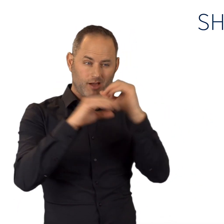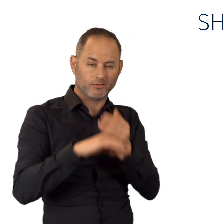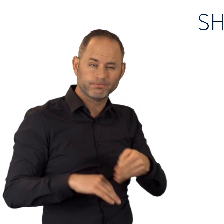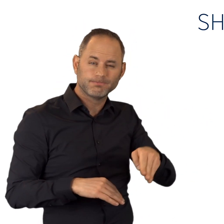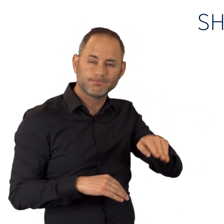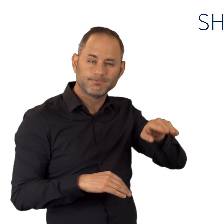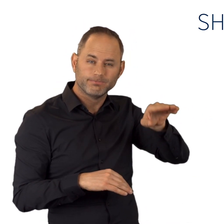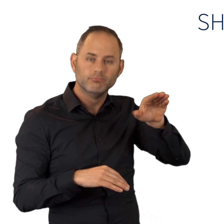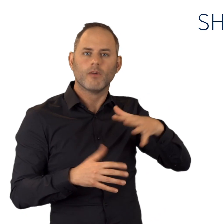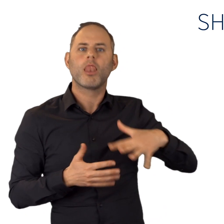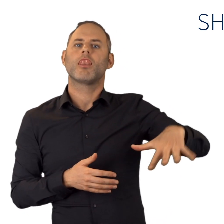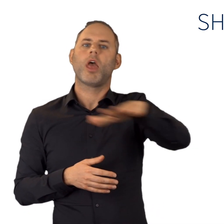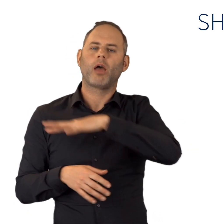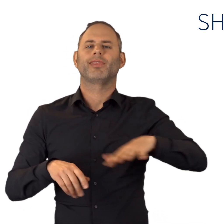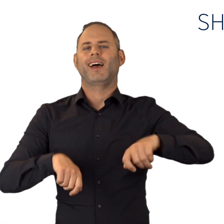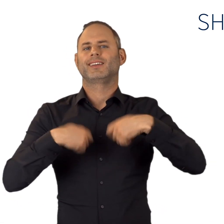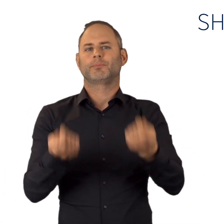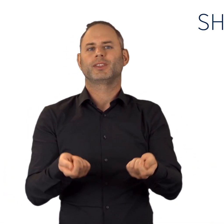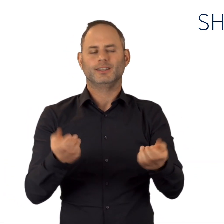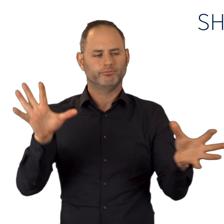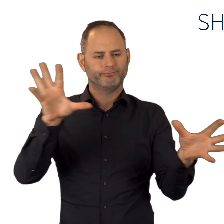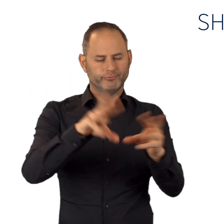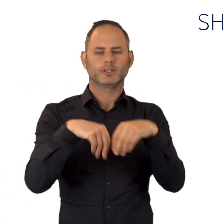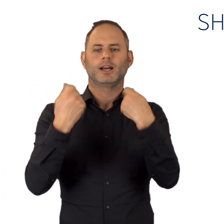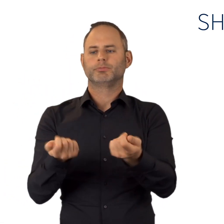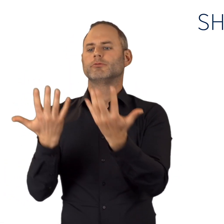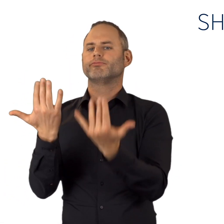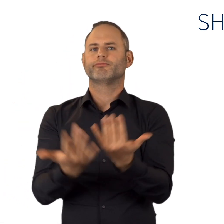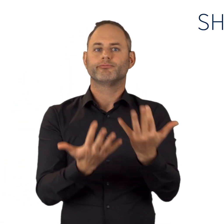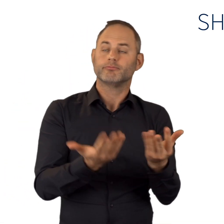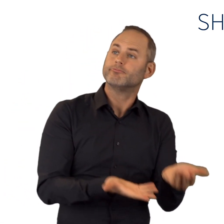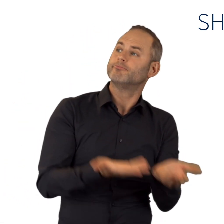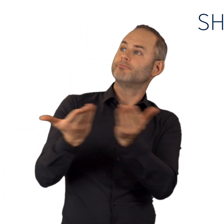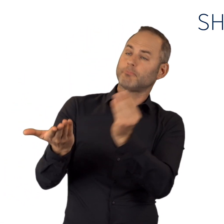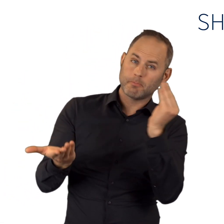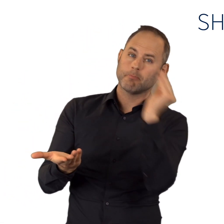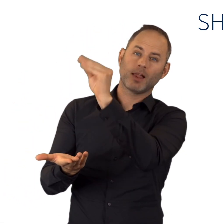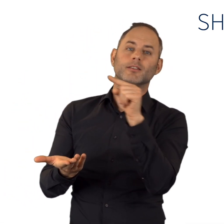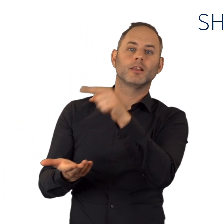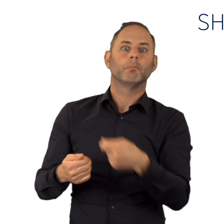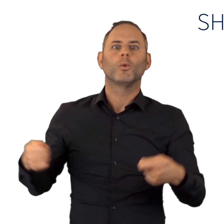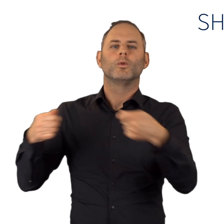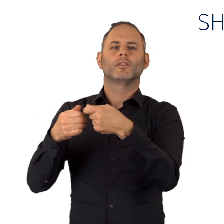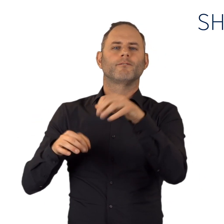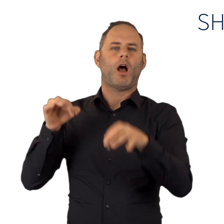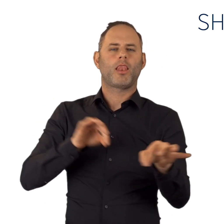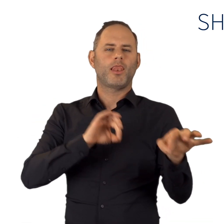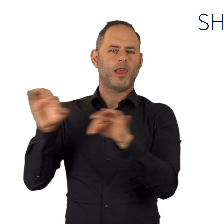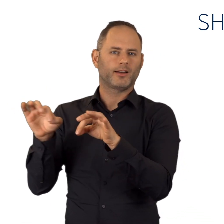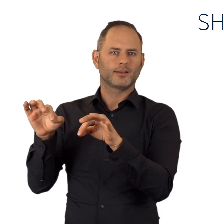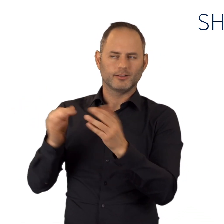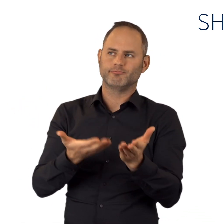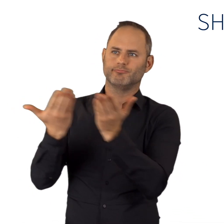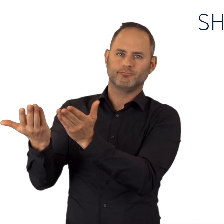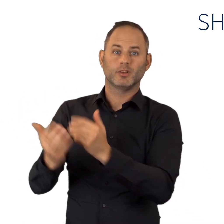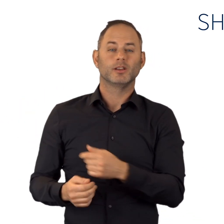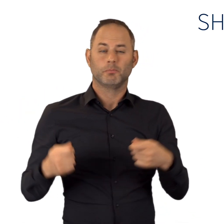ein Landesergebnis zusammen und meldet es dem Bundeswahlleiter.